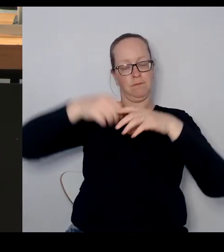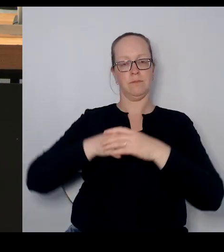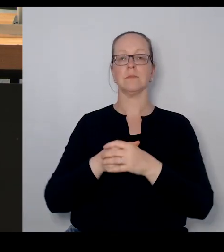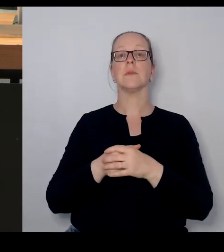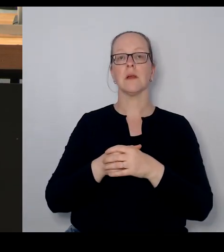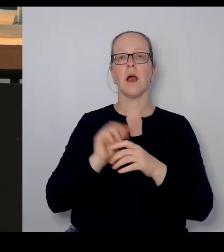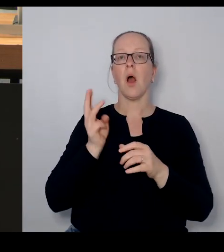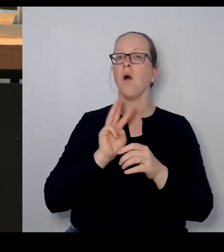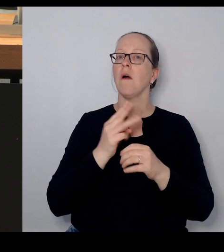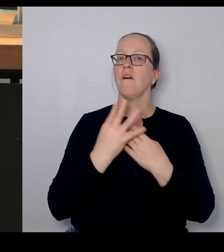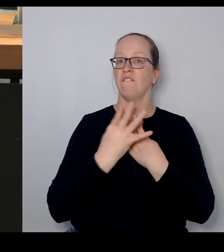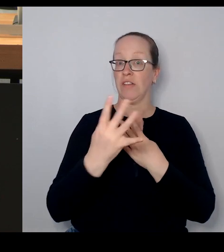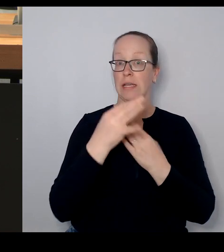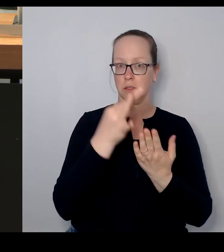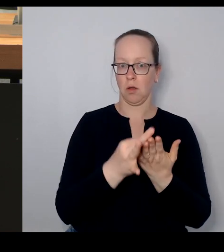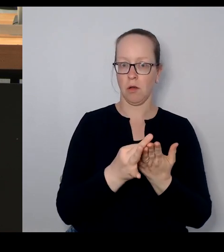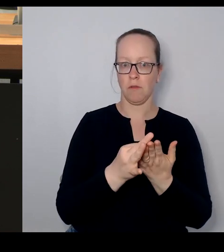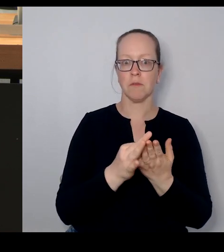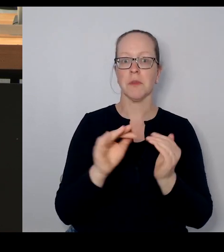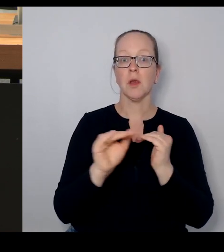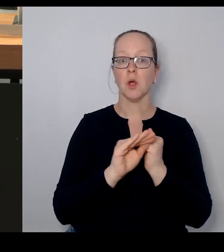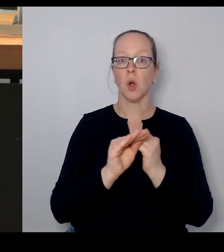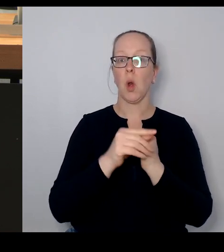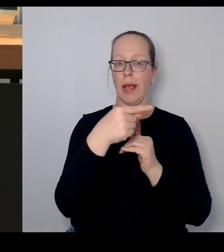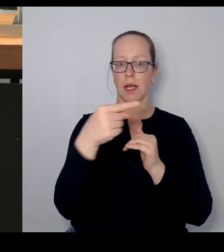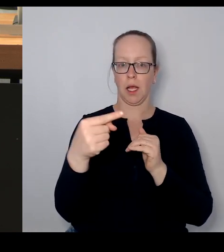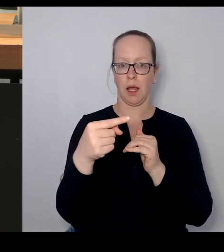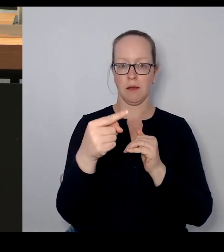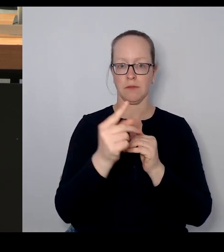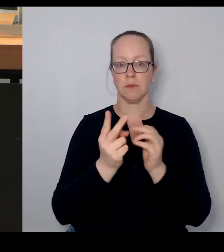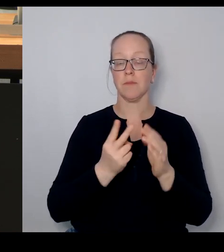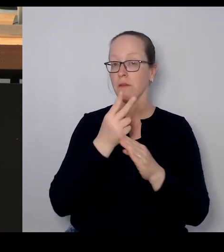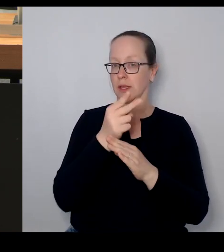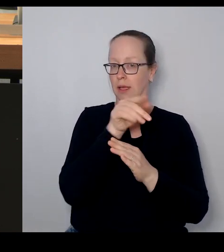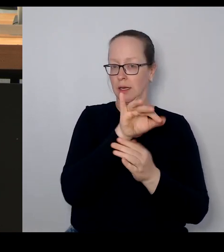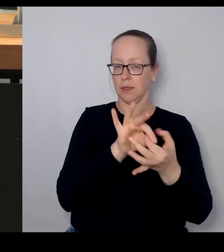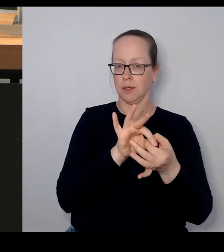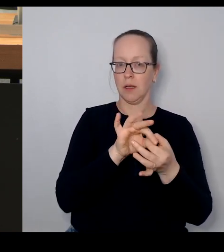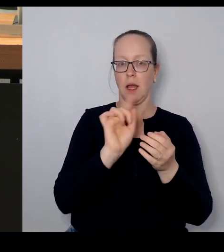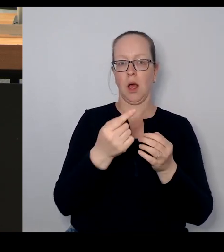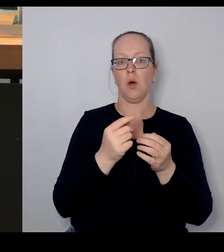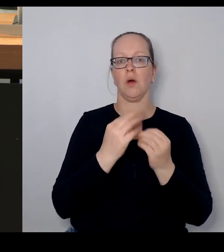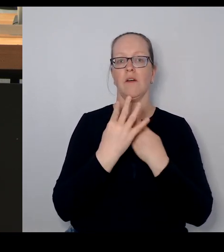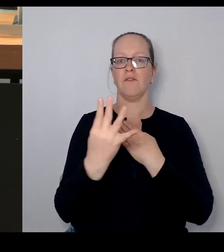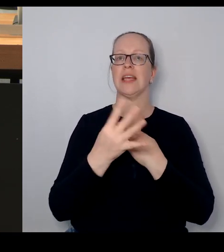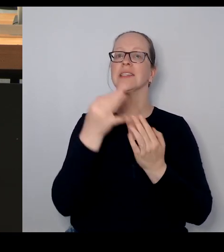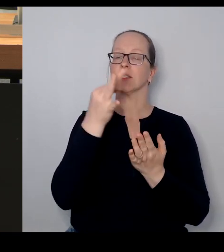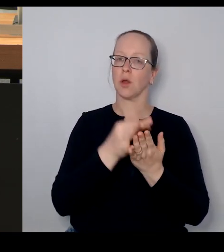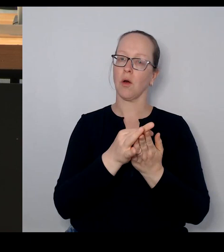auch höher bauen in Biesdorf. Das wäre nicht überall nur zwei Geschosse bauen, sondern 468. Das kann man machen.